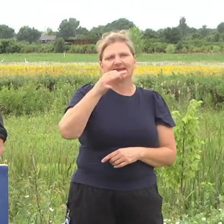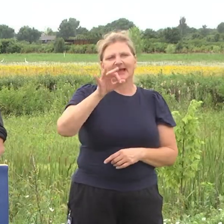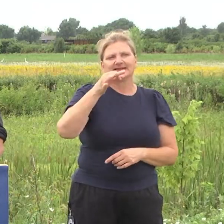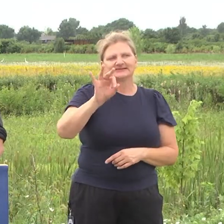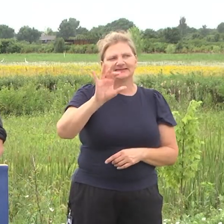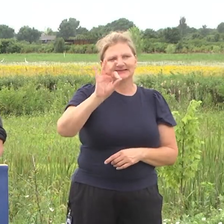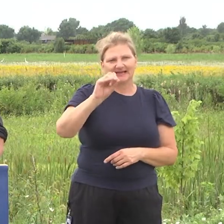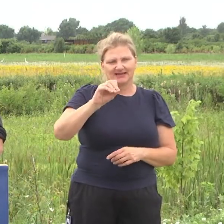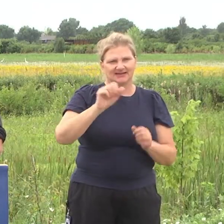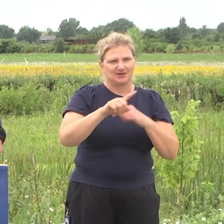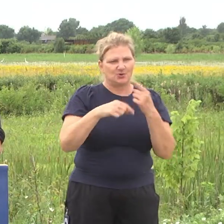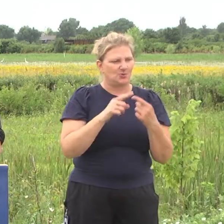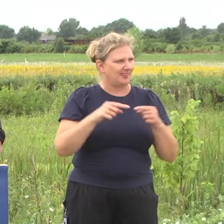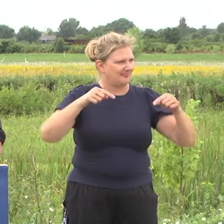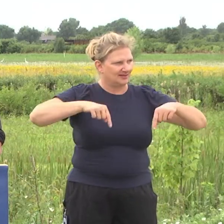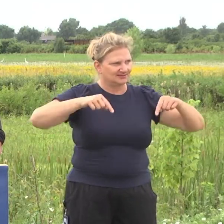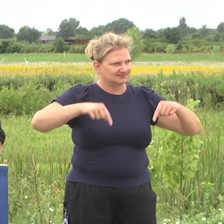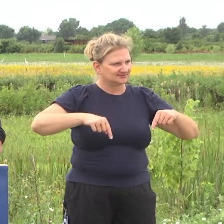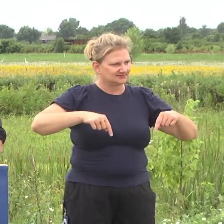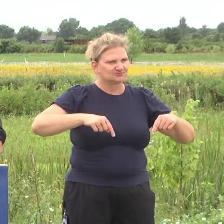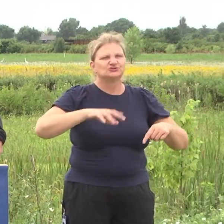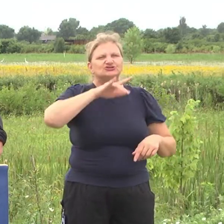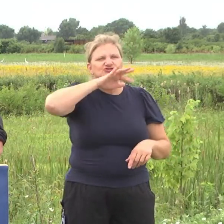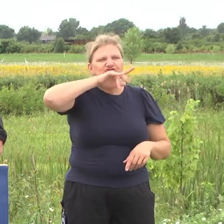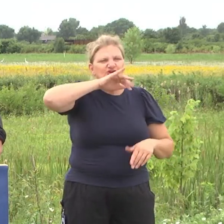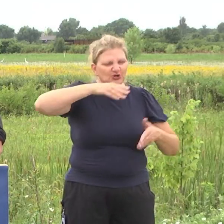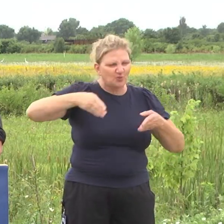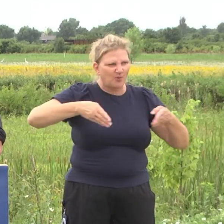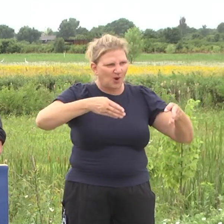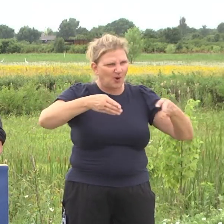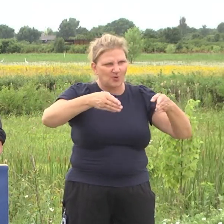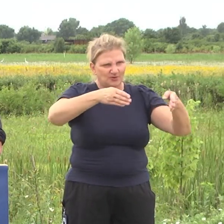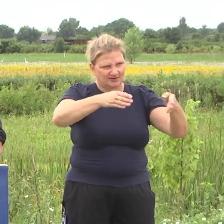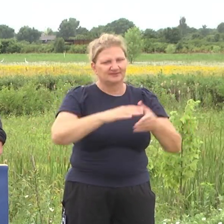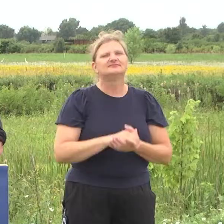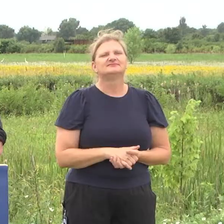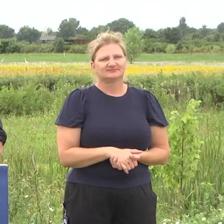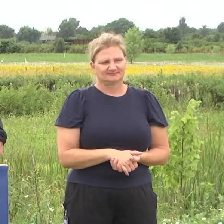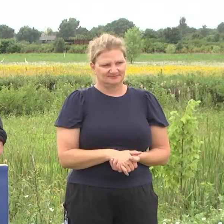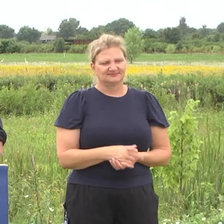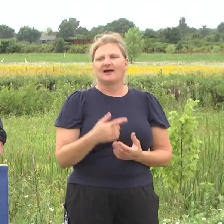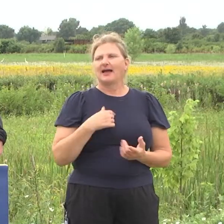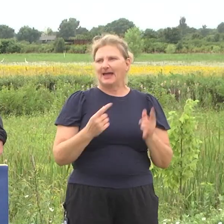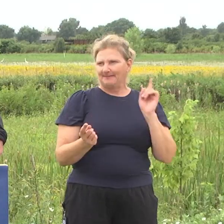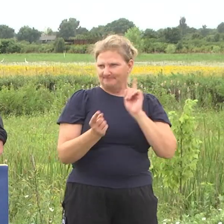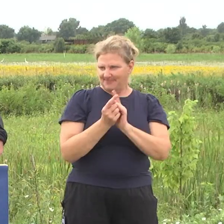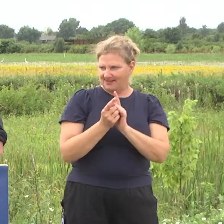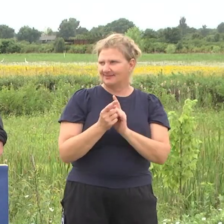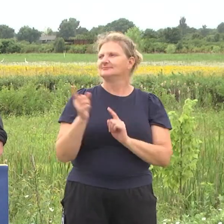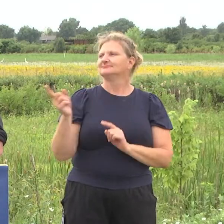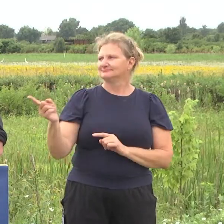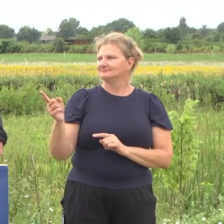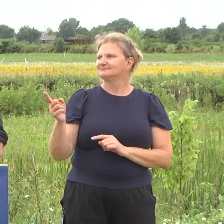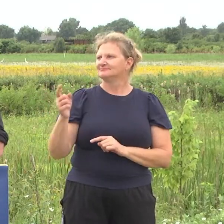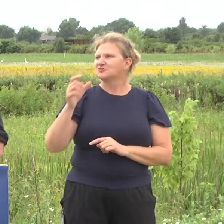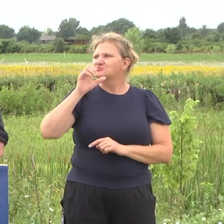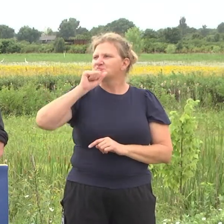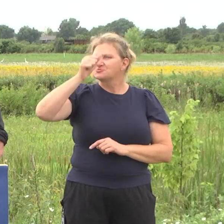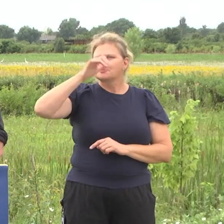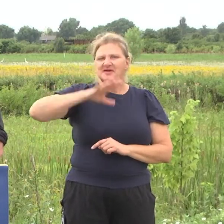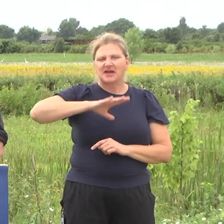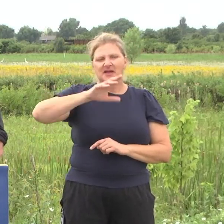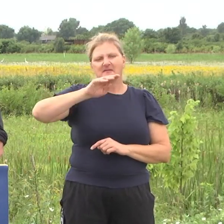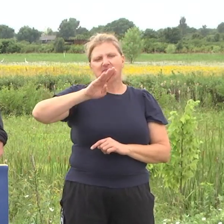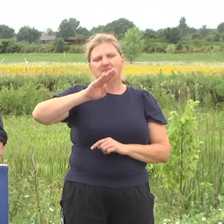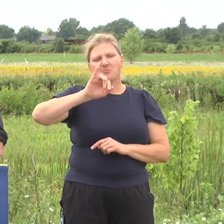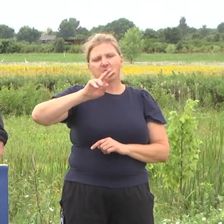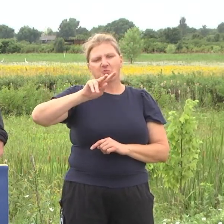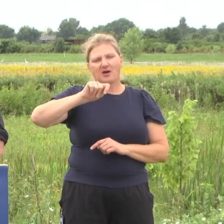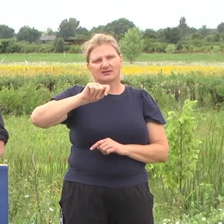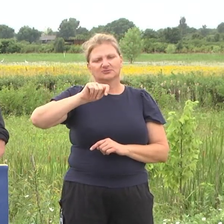sin casas. Conocí a Bill Prock. Era una buena persona. Amaba este lugar. En sus últimos años,